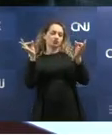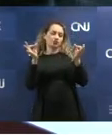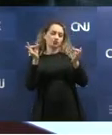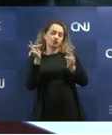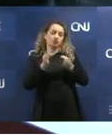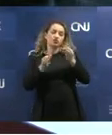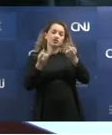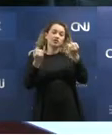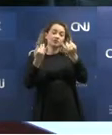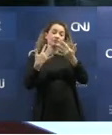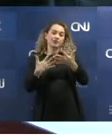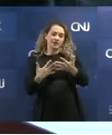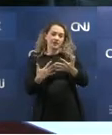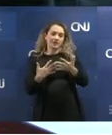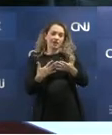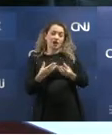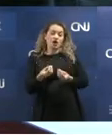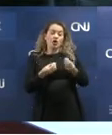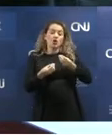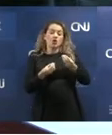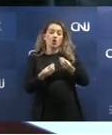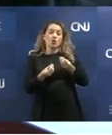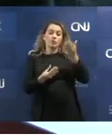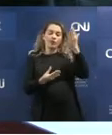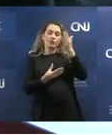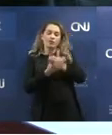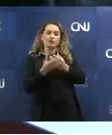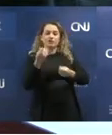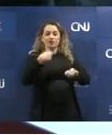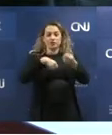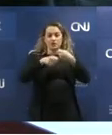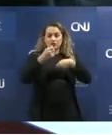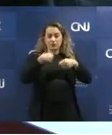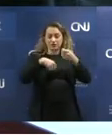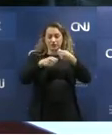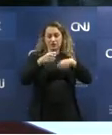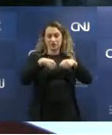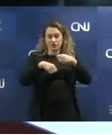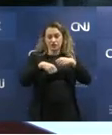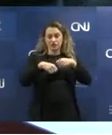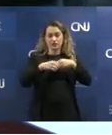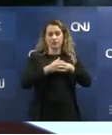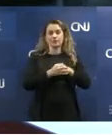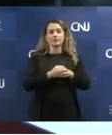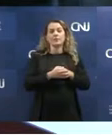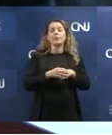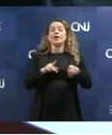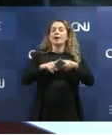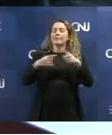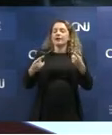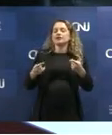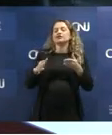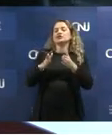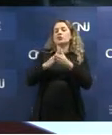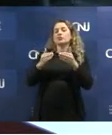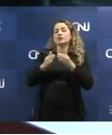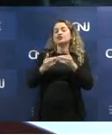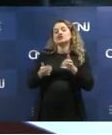do processo administrativo disciplinar. Mas eu vou dizer, pedi vênia a corregedora para me associar ao conselheiro Mário